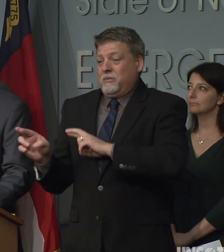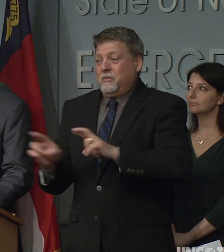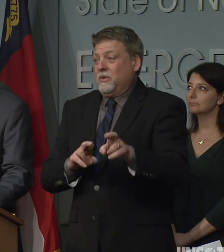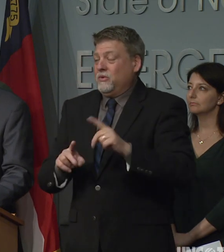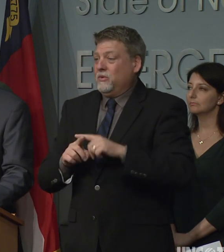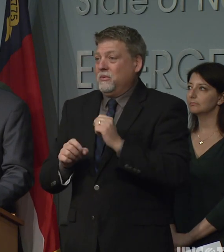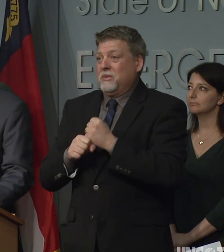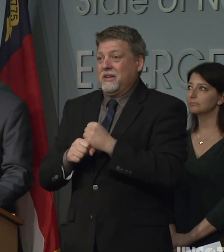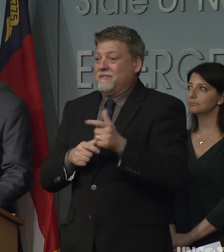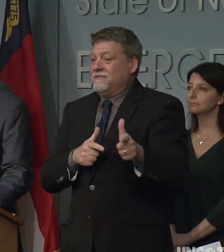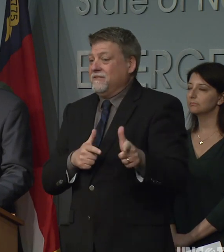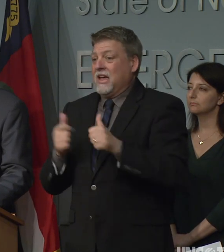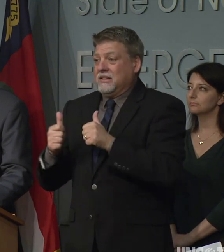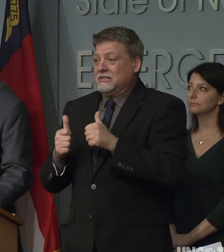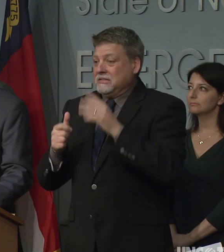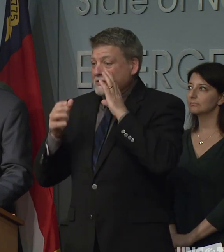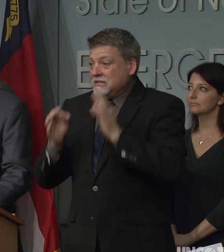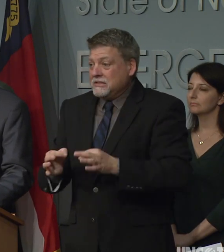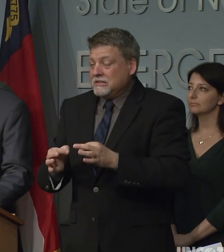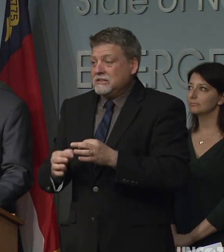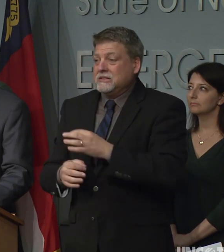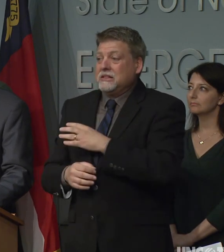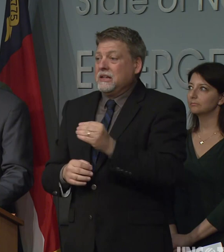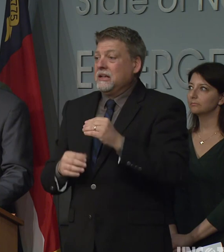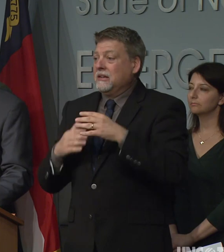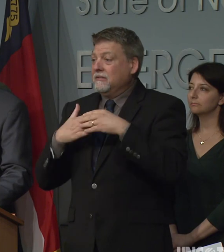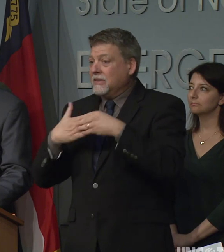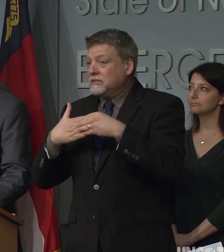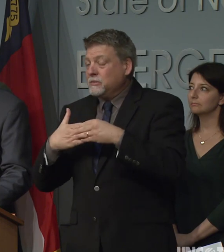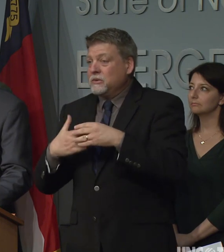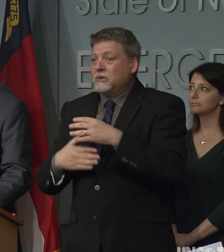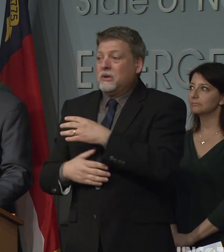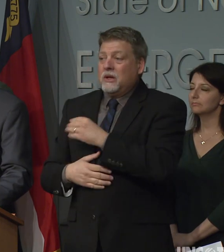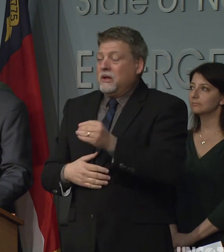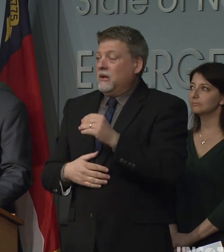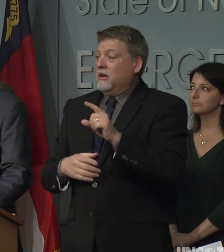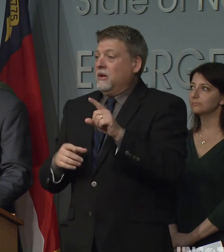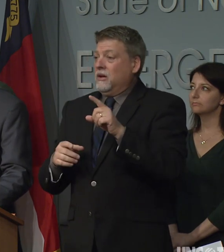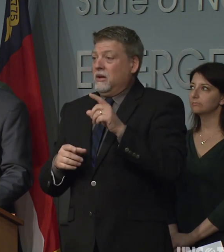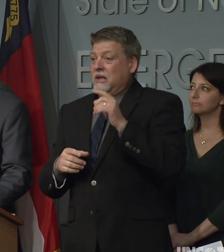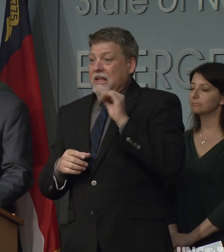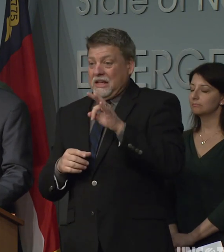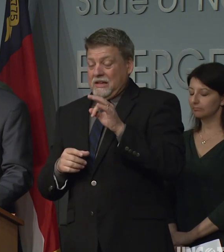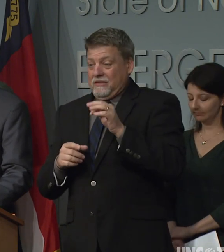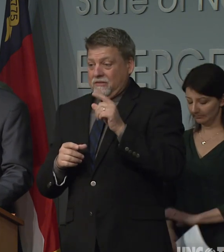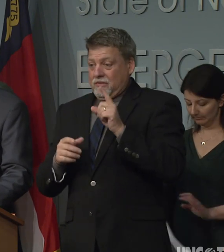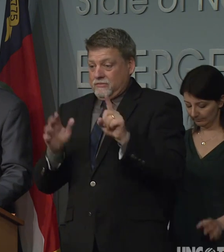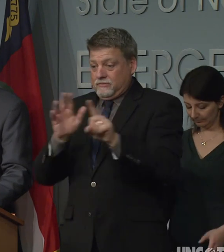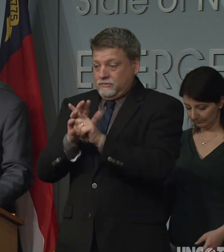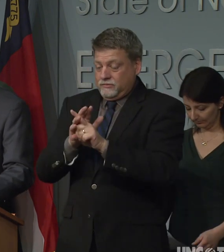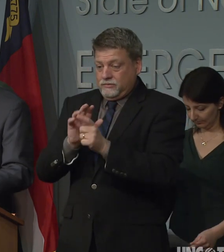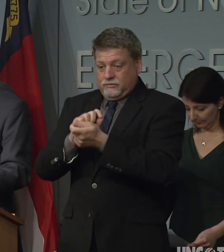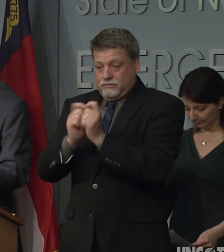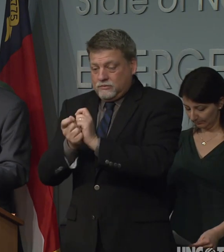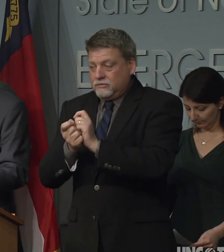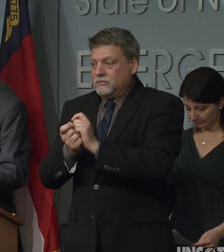que lo que tenemos que hacer es estar listos para tomar decisiones difíciles y rápidamente y estar listos para